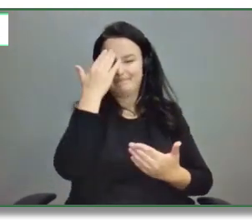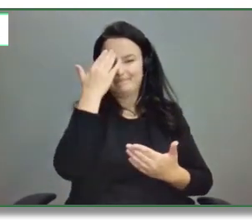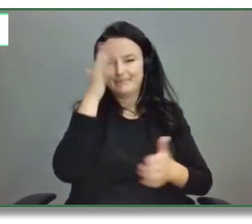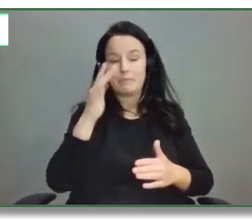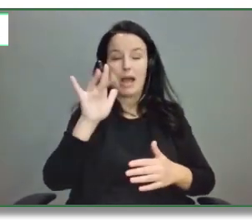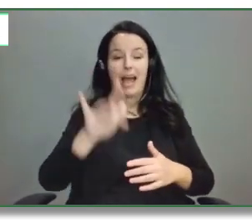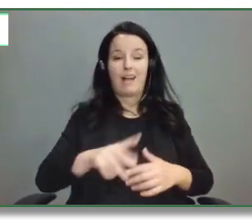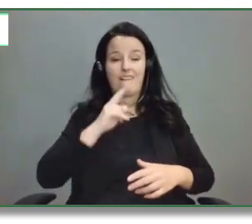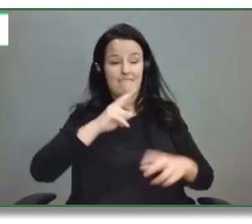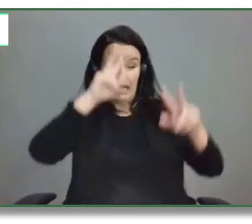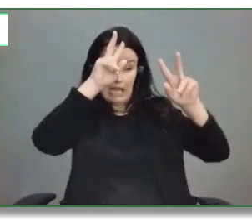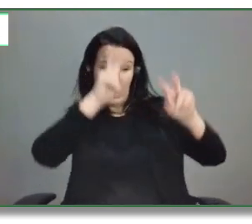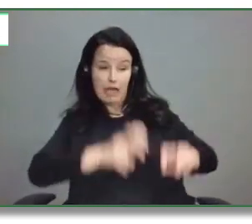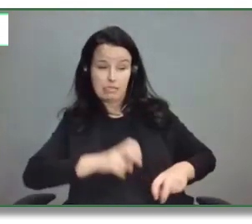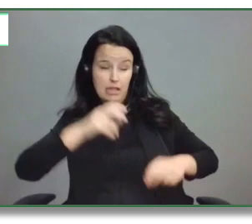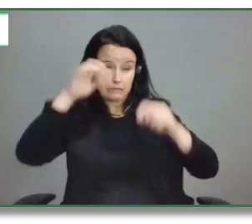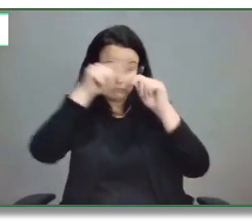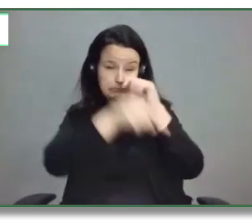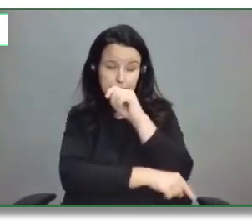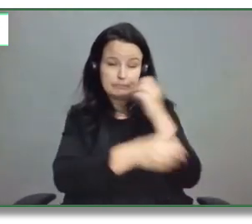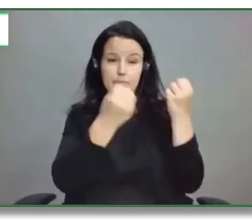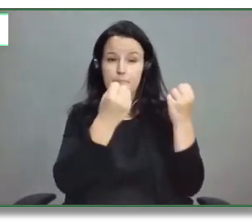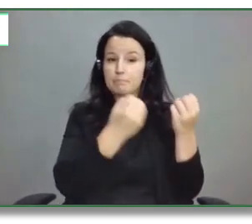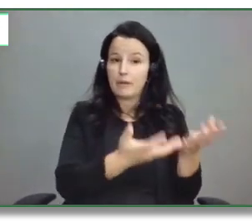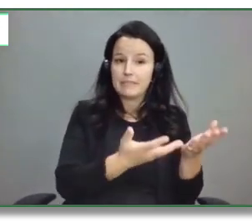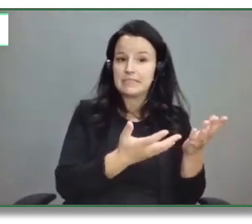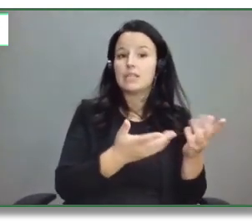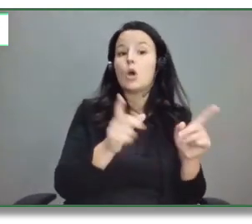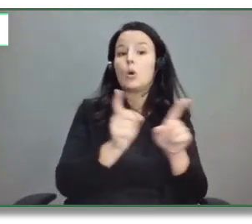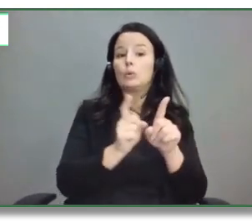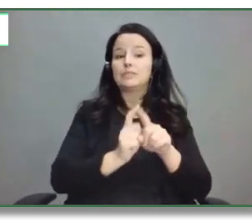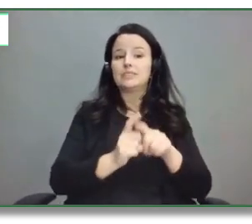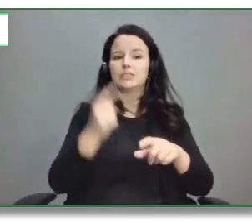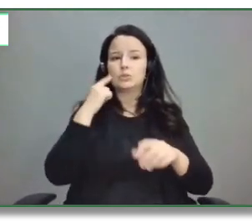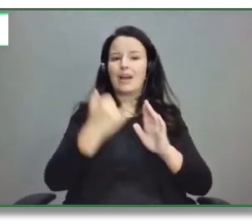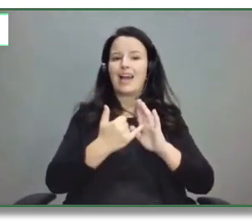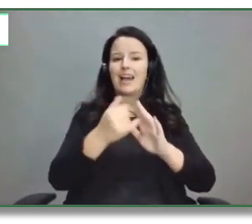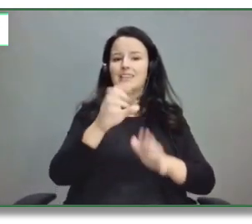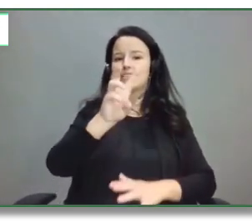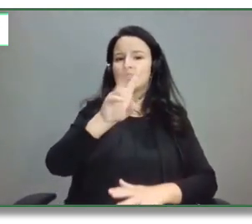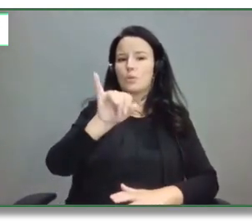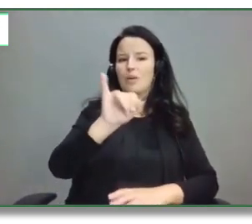web et l'indice